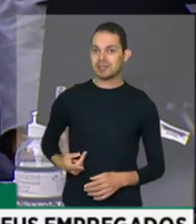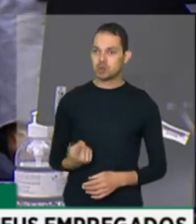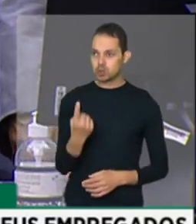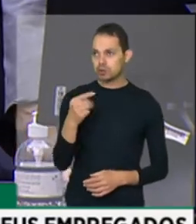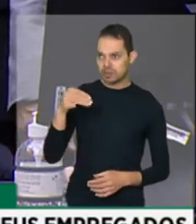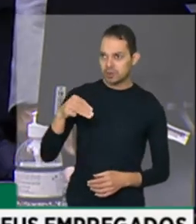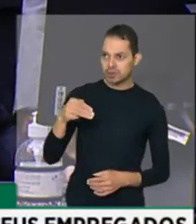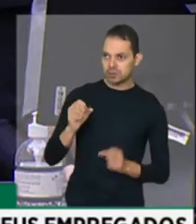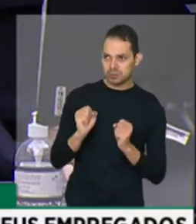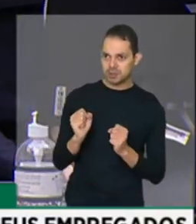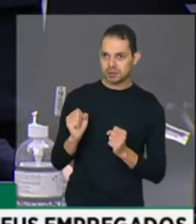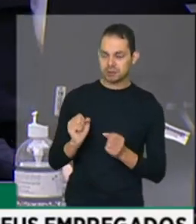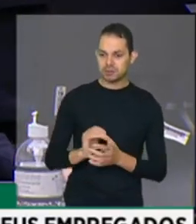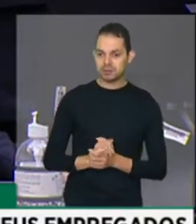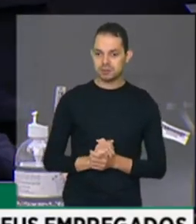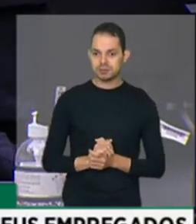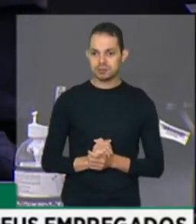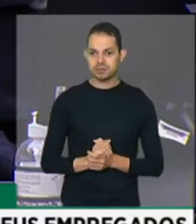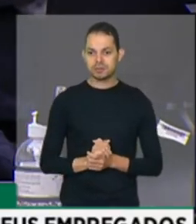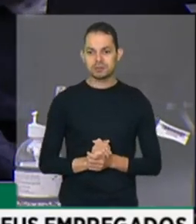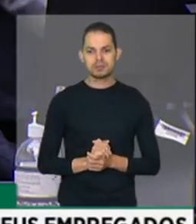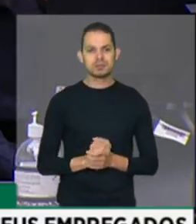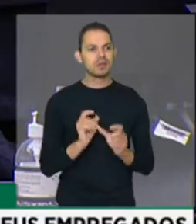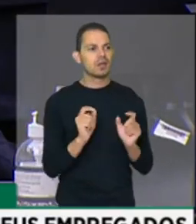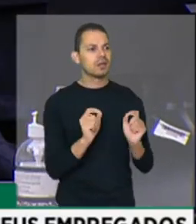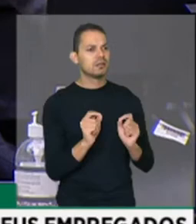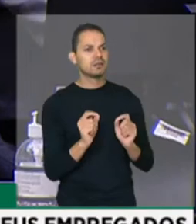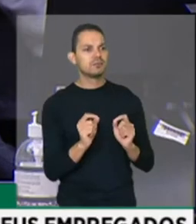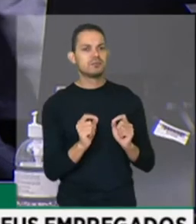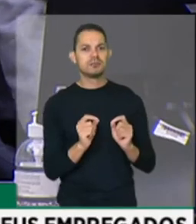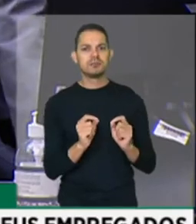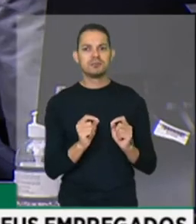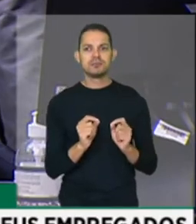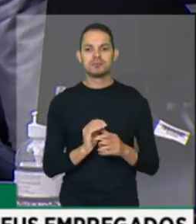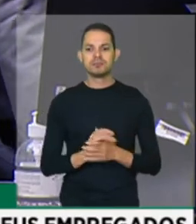TINHA PEDIDO UM MINUTO, POR FAVOR, TINHA SIDO CONCEDIDO.